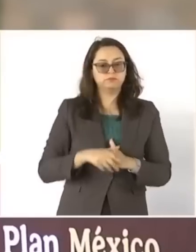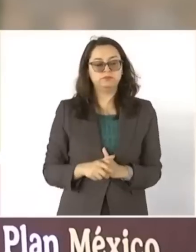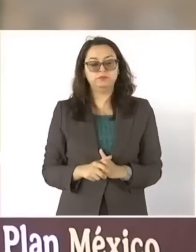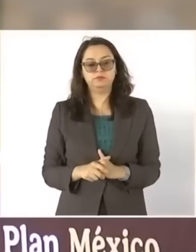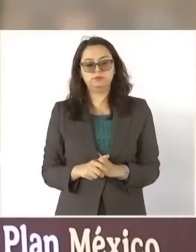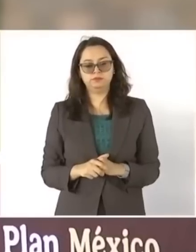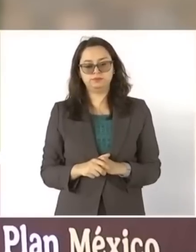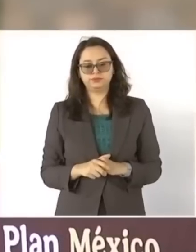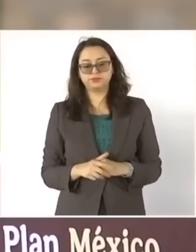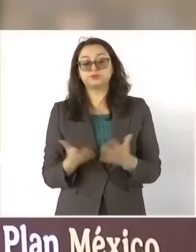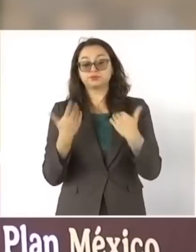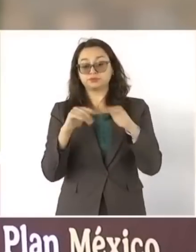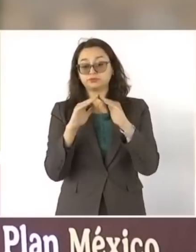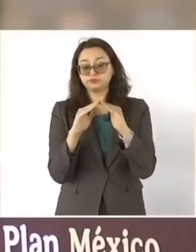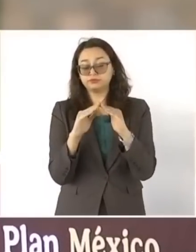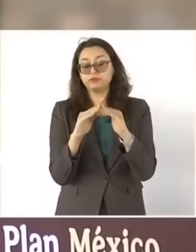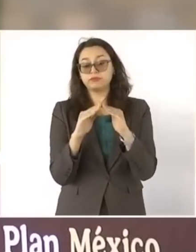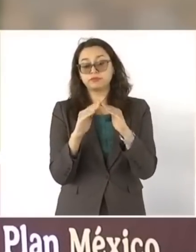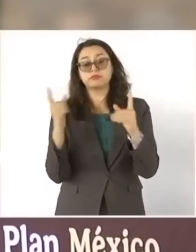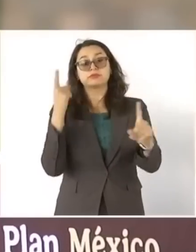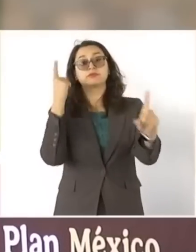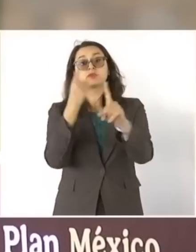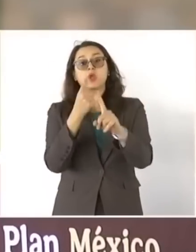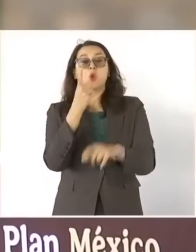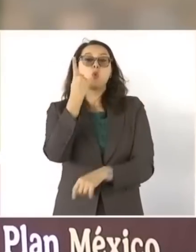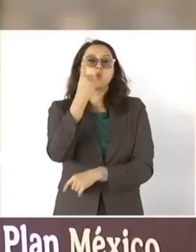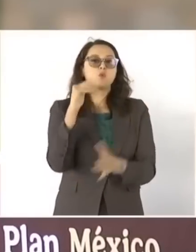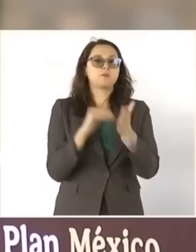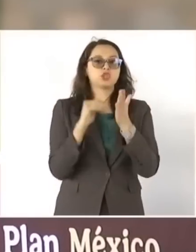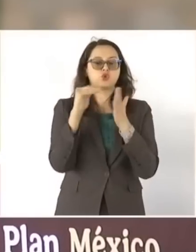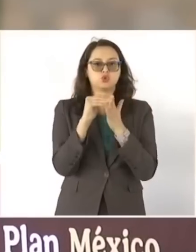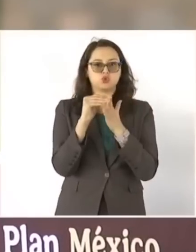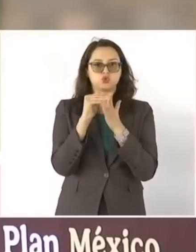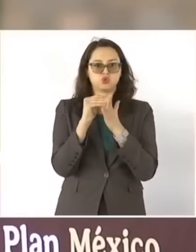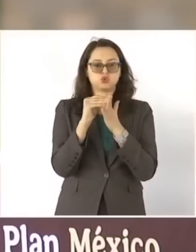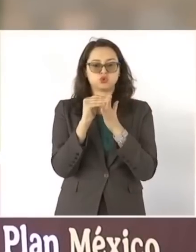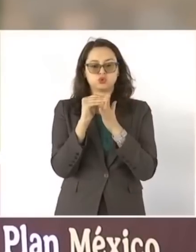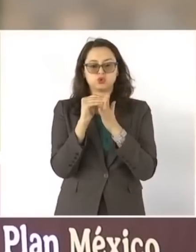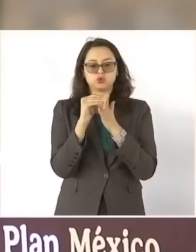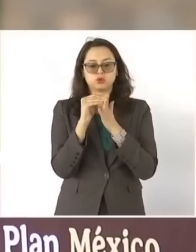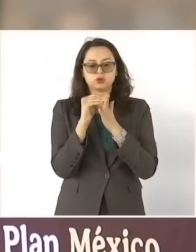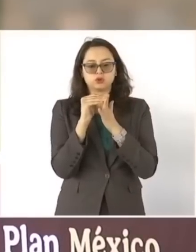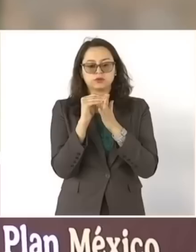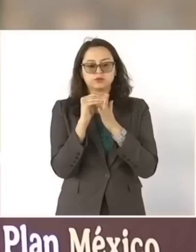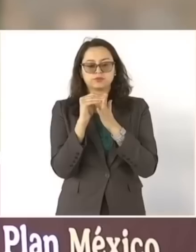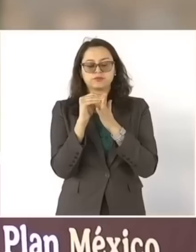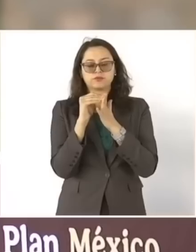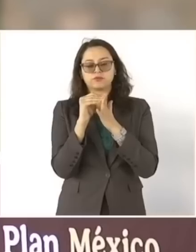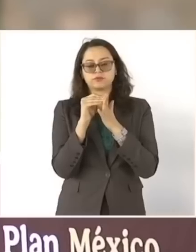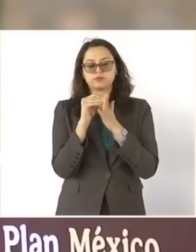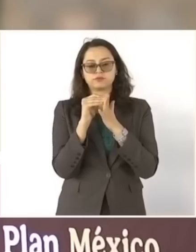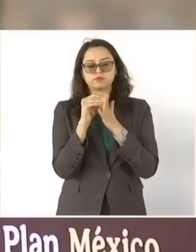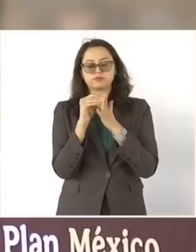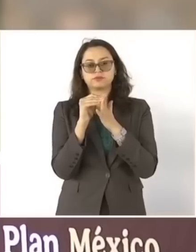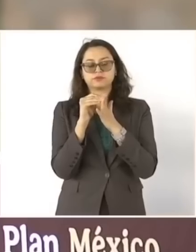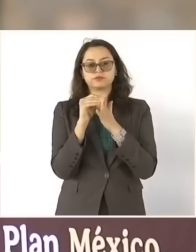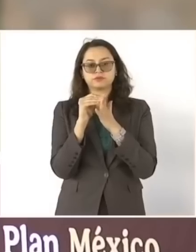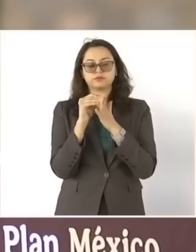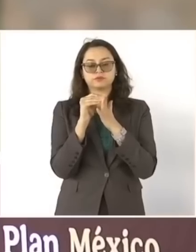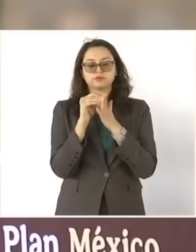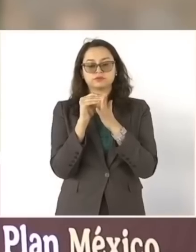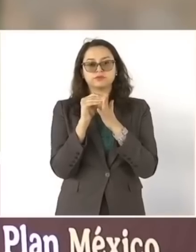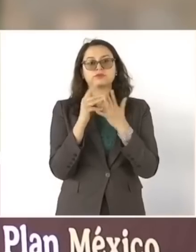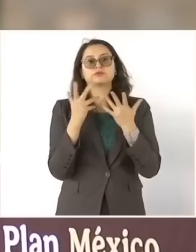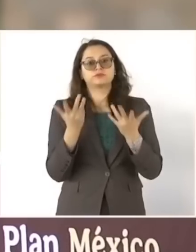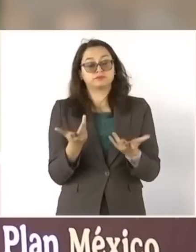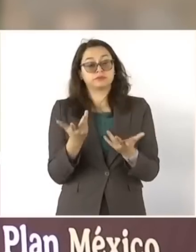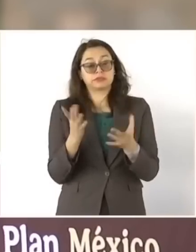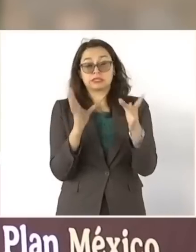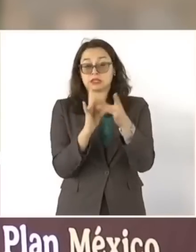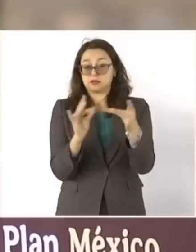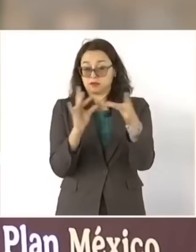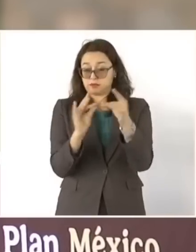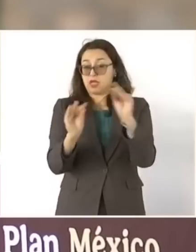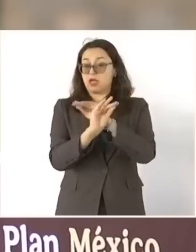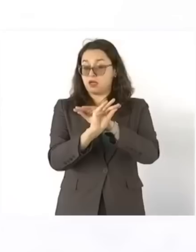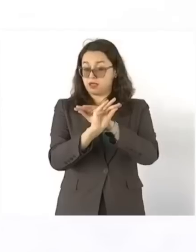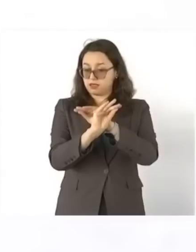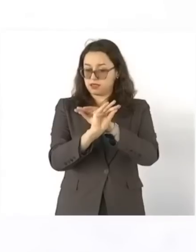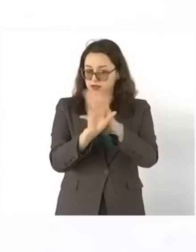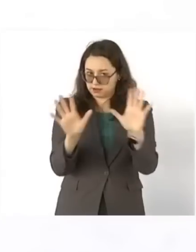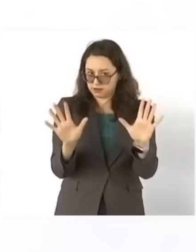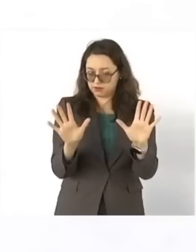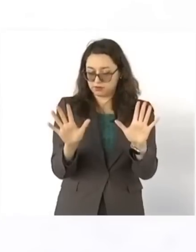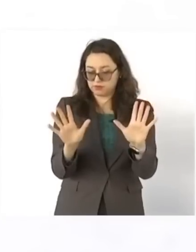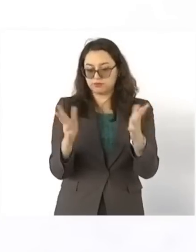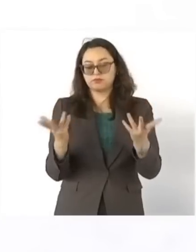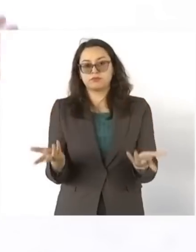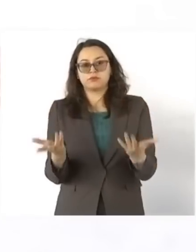vivienda el objetivo es un millón de viviendas eh y que sea muy claro eh qué construye el infonavid